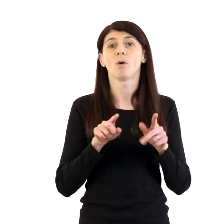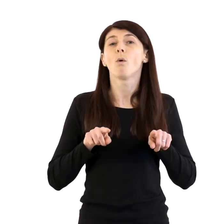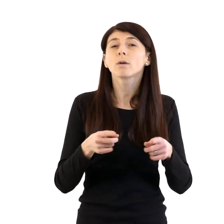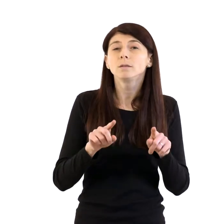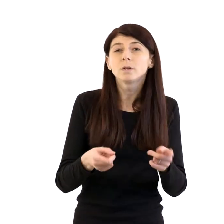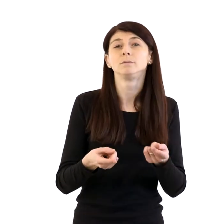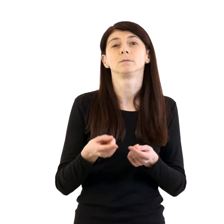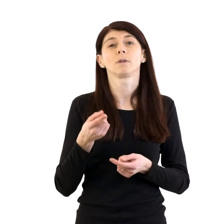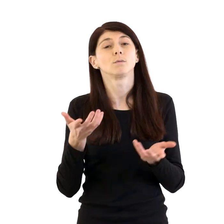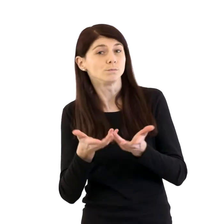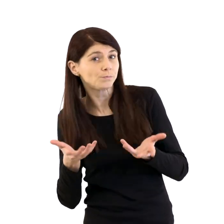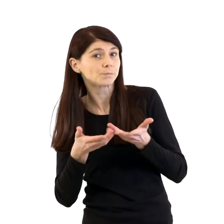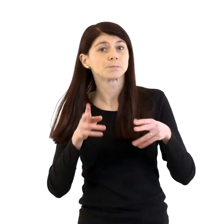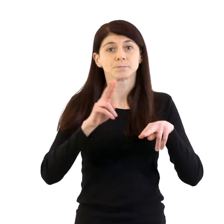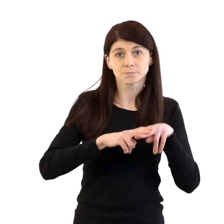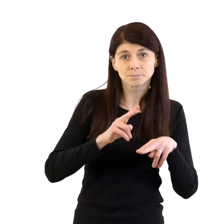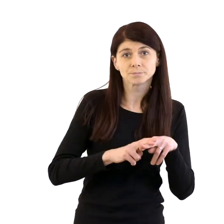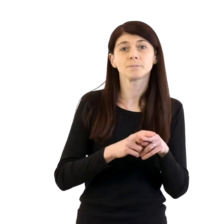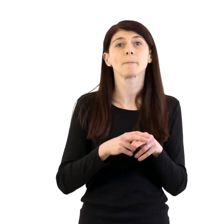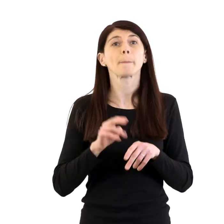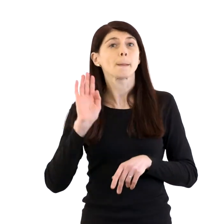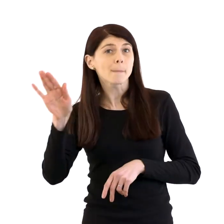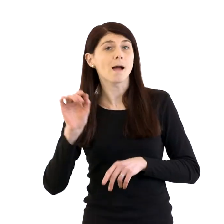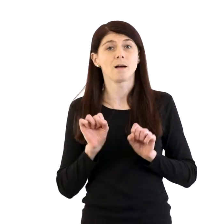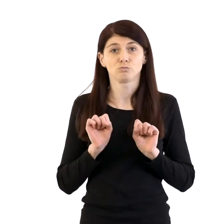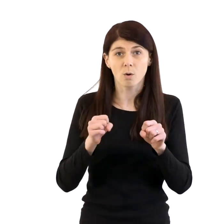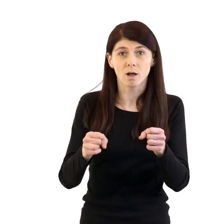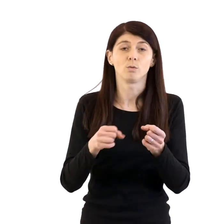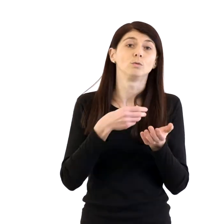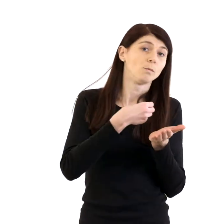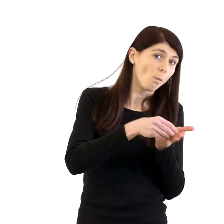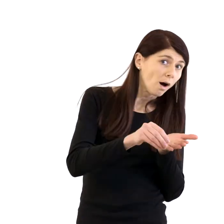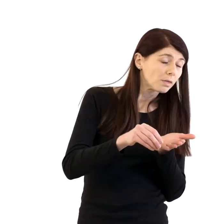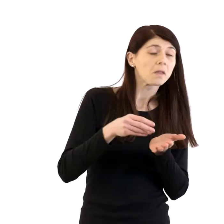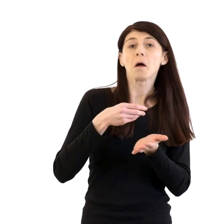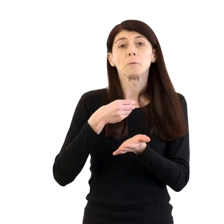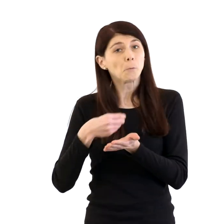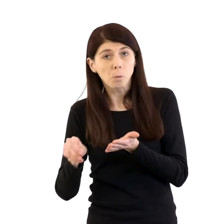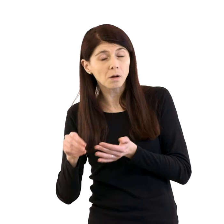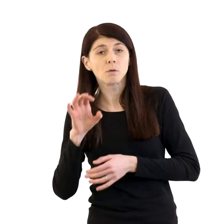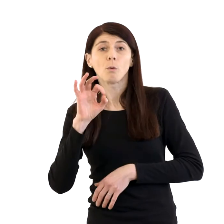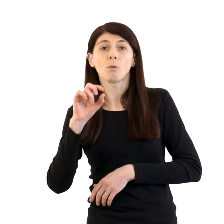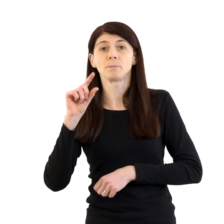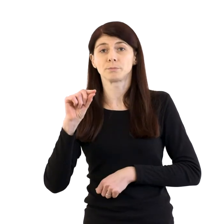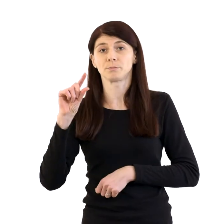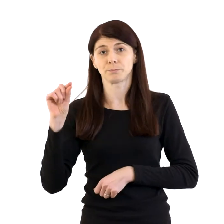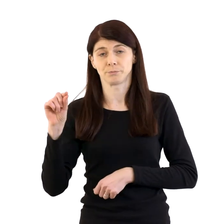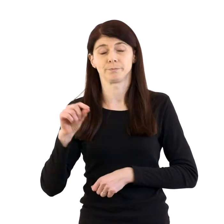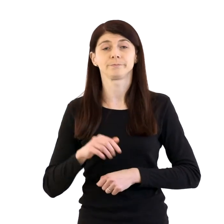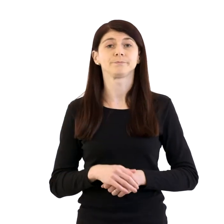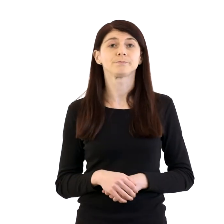organizacje pozarządowe (stowarzyszenia, fundacje) prowadzące działalność odpłatną, nieodpłatną pożytku publicznego